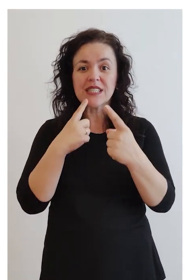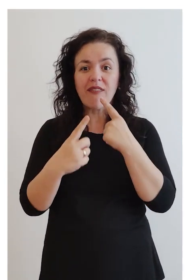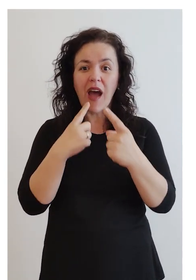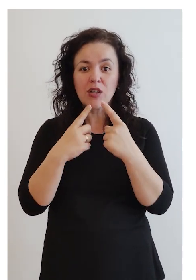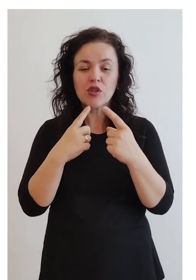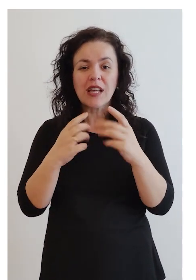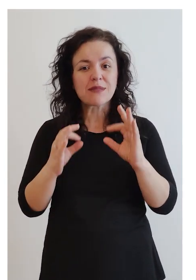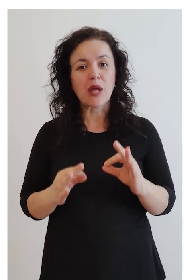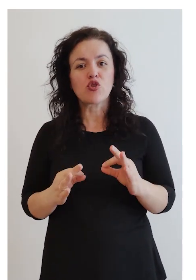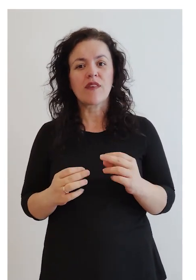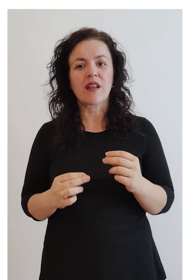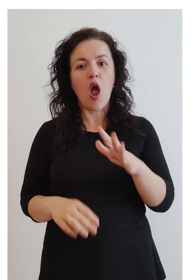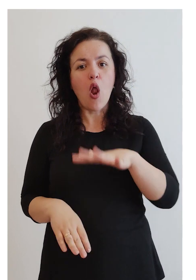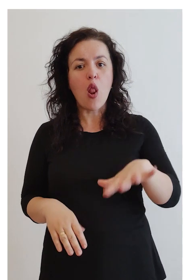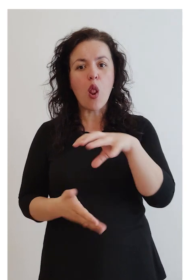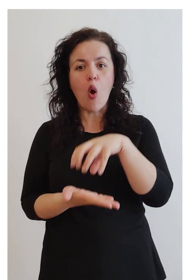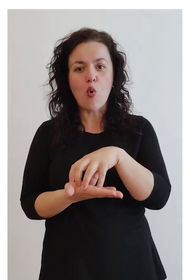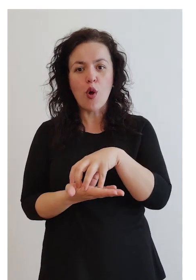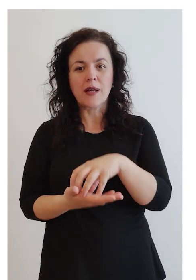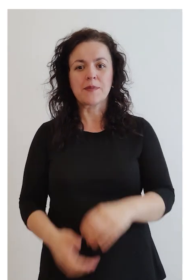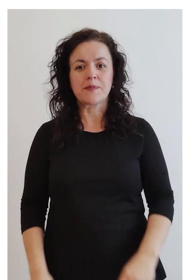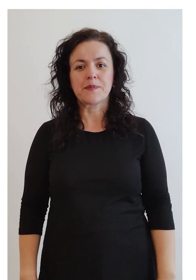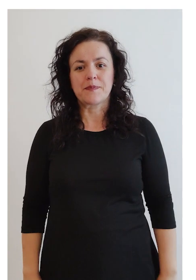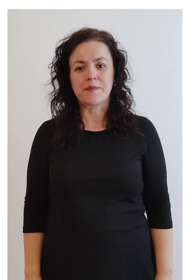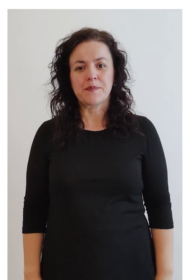Drepturile pasagerilor, prezentare generală